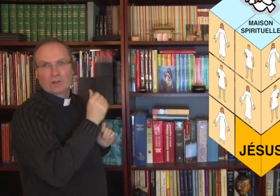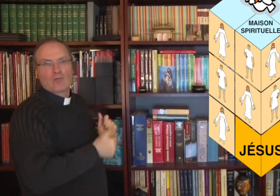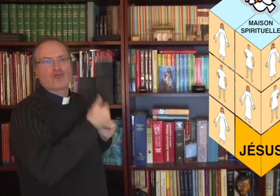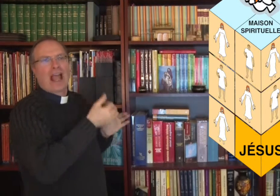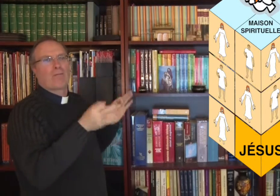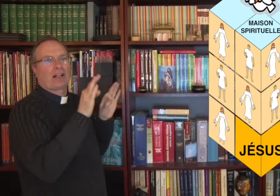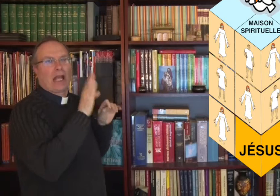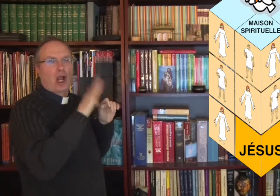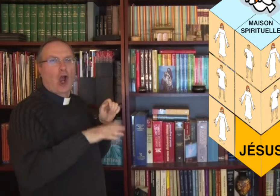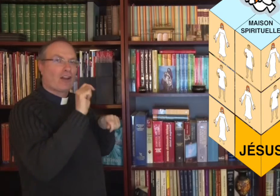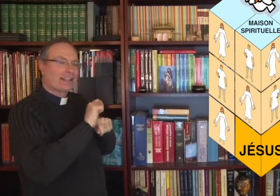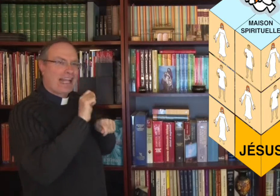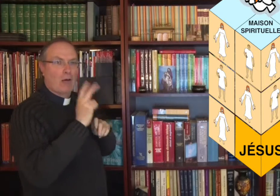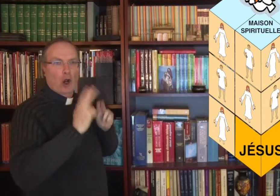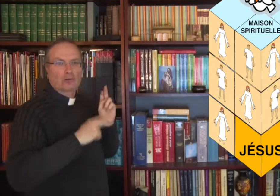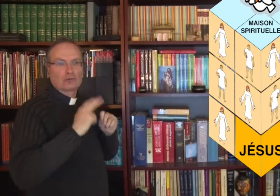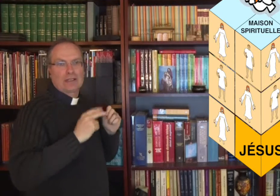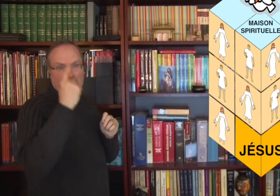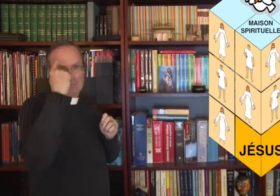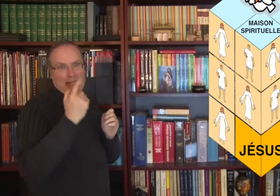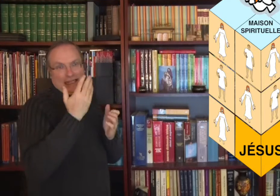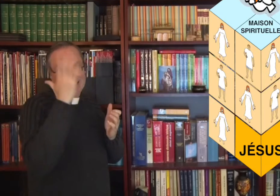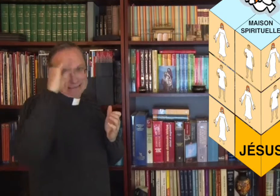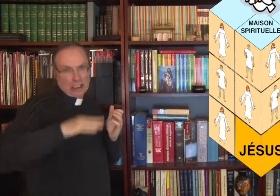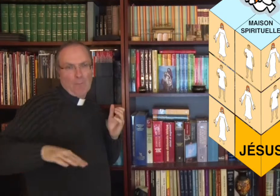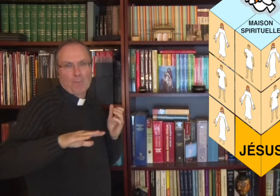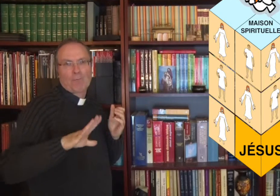plus importante que le temple construit par les hommes,